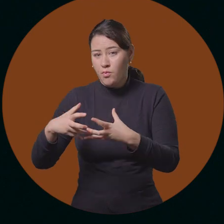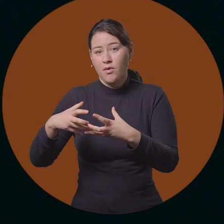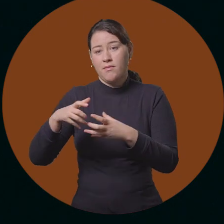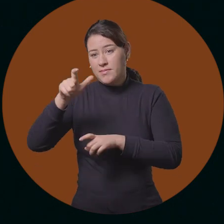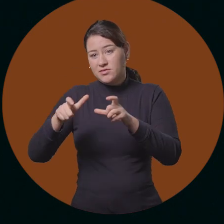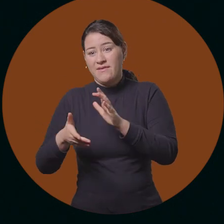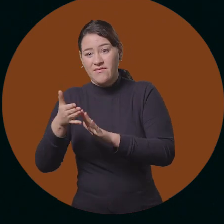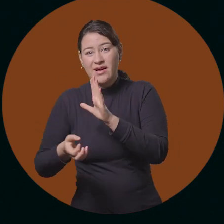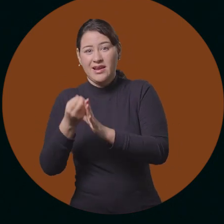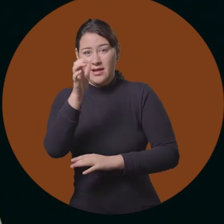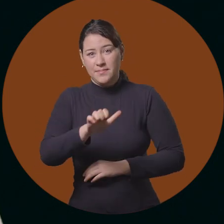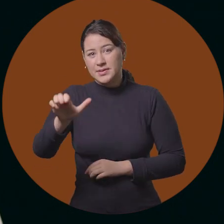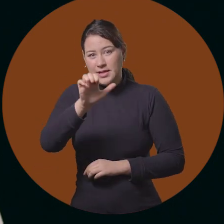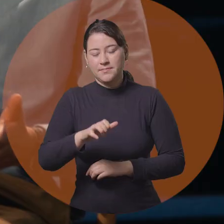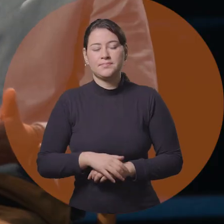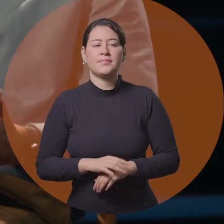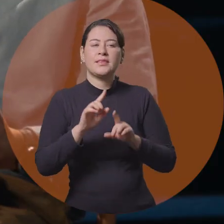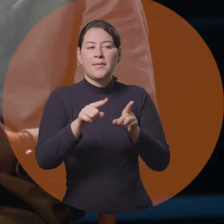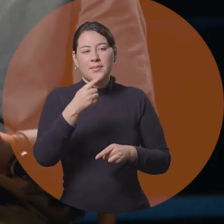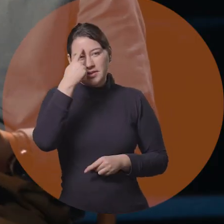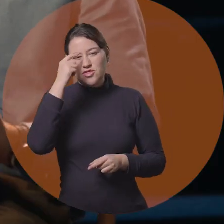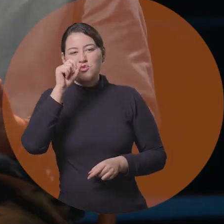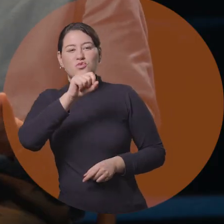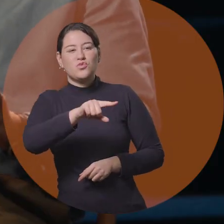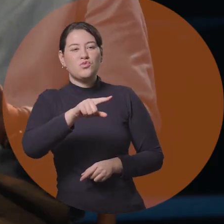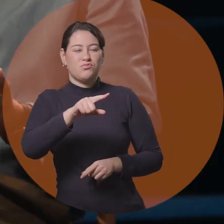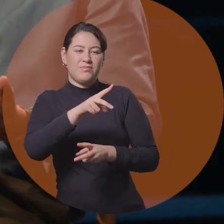También pensando un poco en ese Nicolás más adolescente